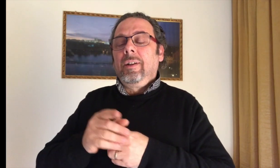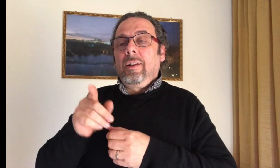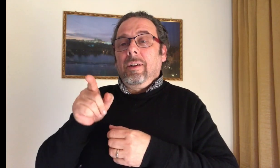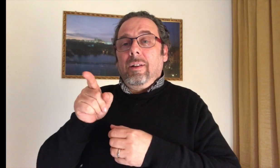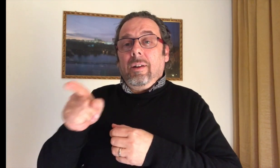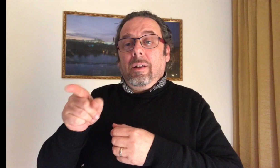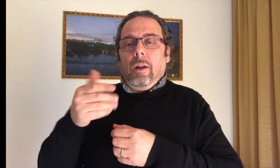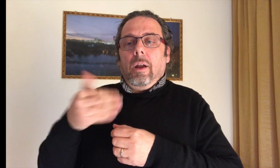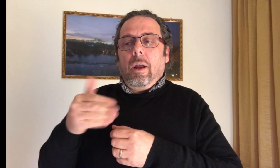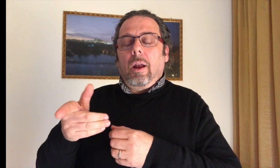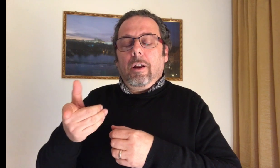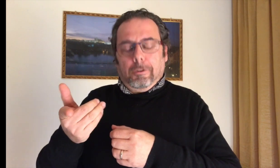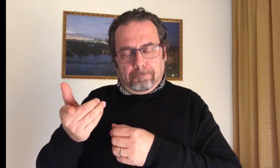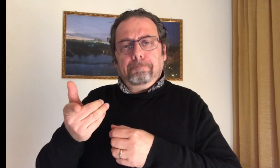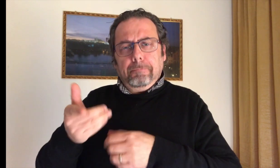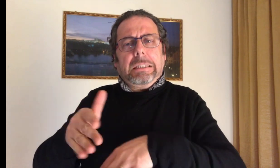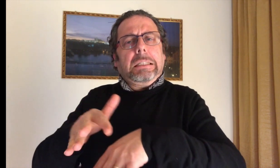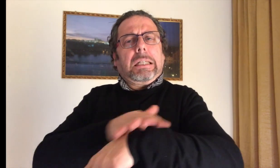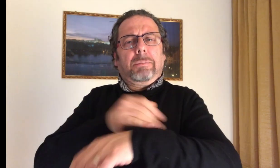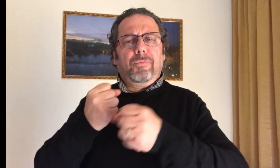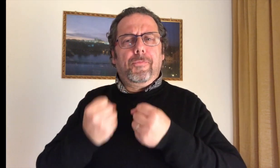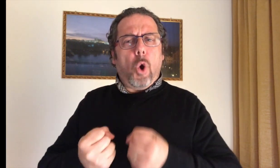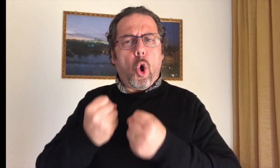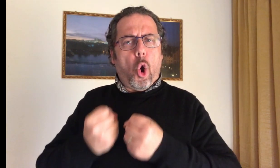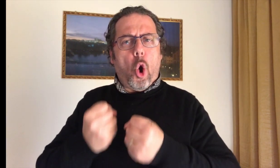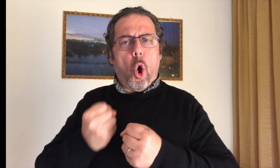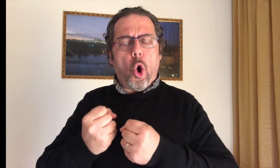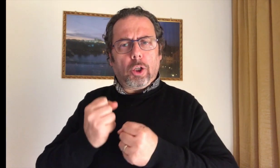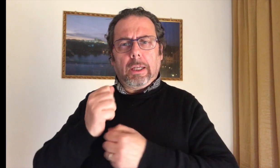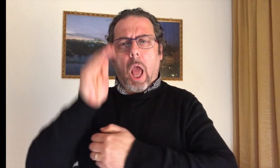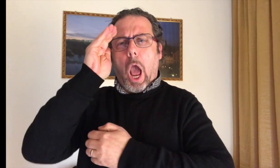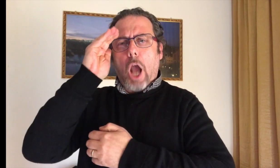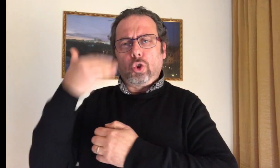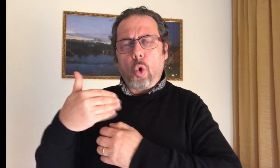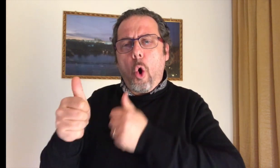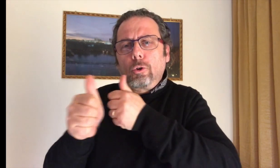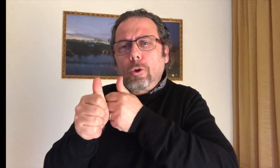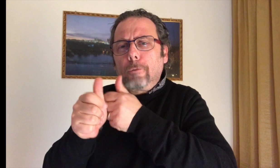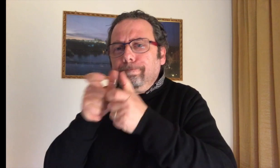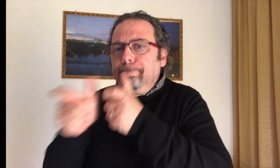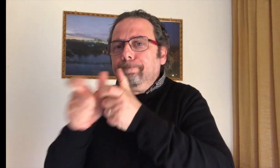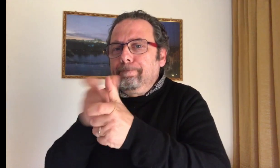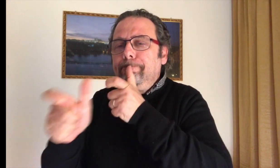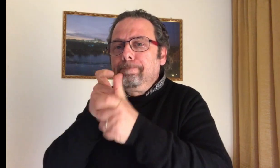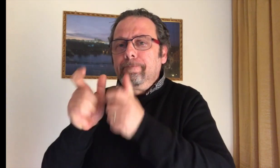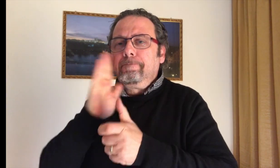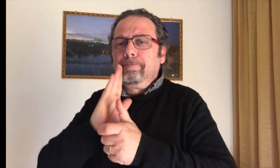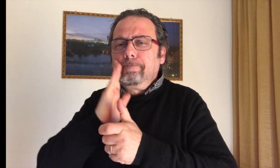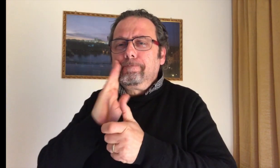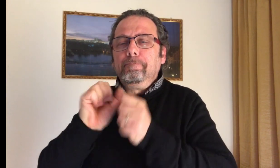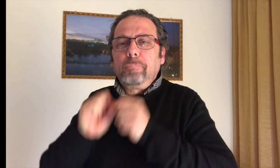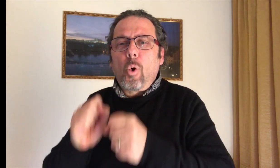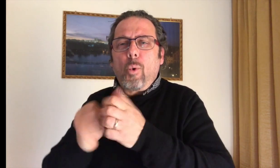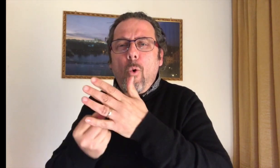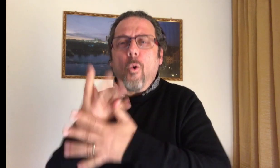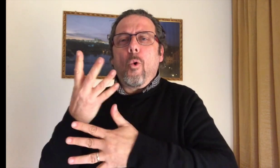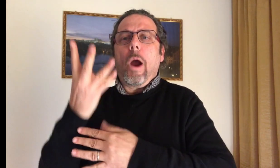alta sensibilità al riguardo, capace di ascoltarmi con molta pazienza durante i miei discorsi sulla tutela dei